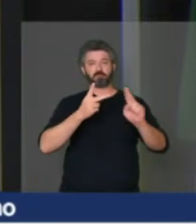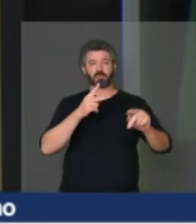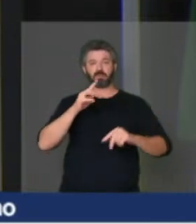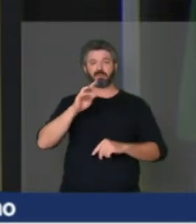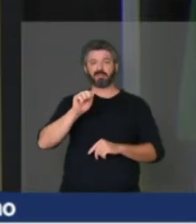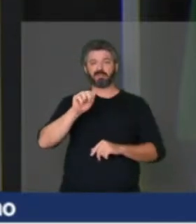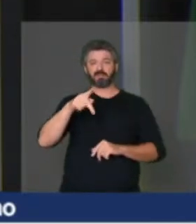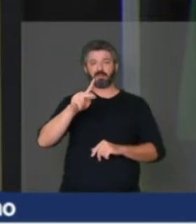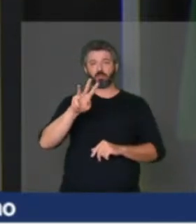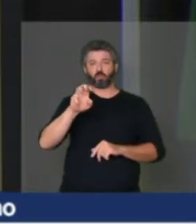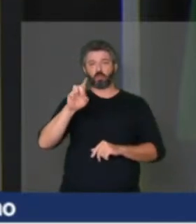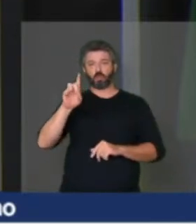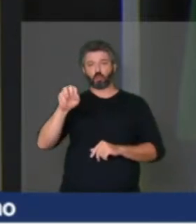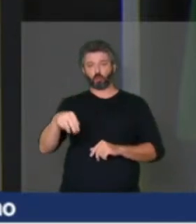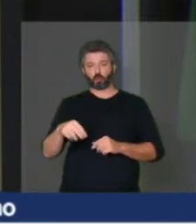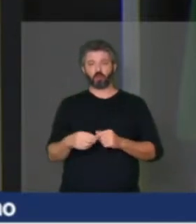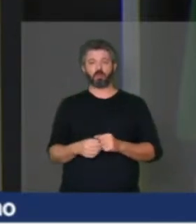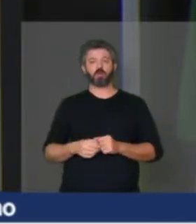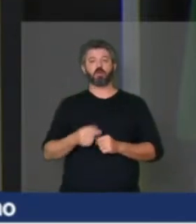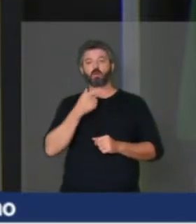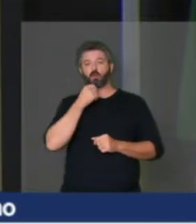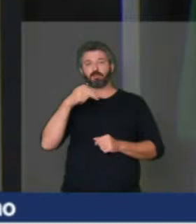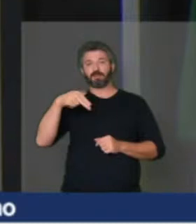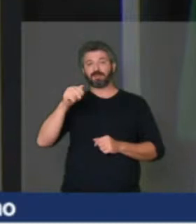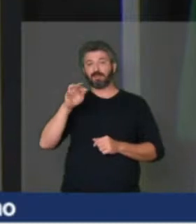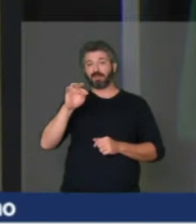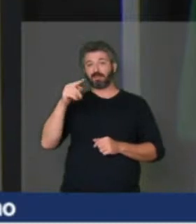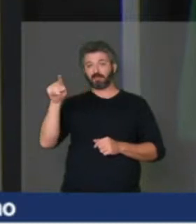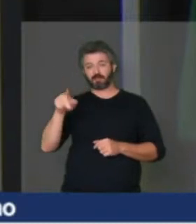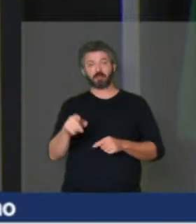TORQUATO. MAS, NOS JOGOS OLÍMPICOS TAMBÉM FIZEMOS UM GRANDE DESEMPENHO, A CAMPANHA